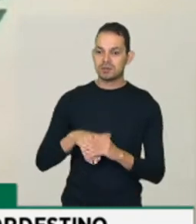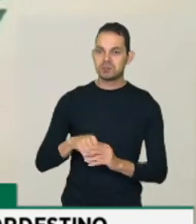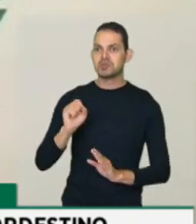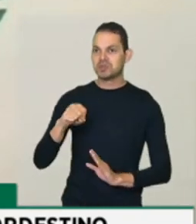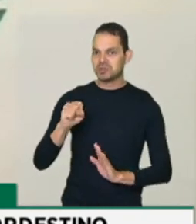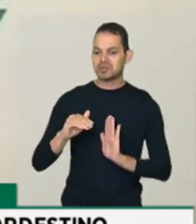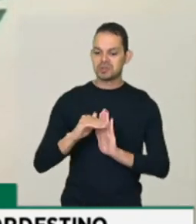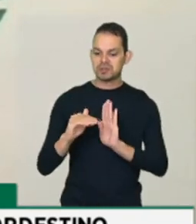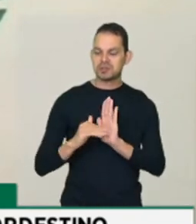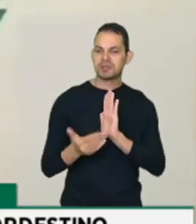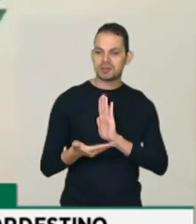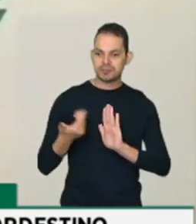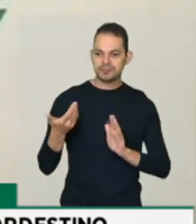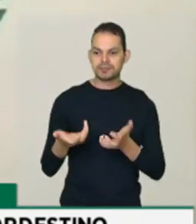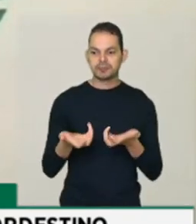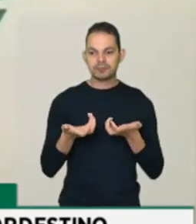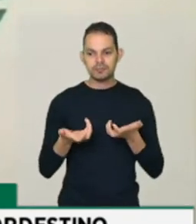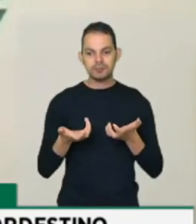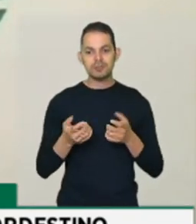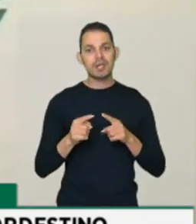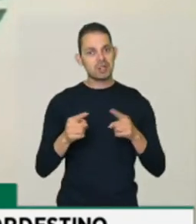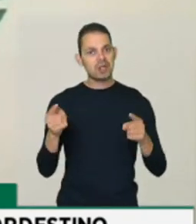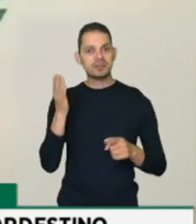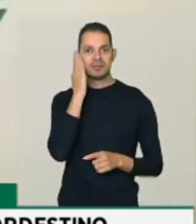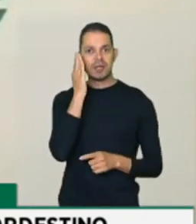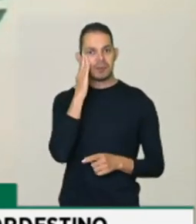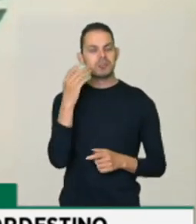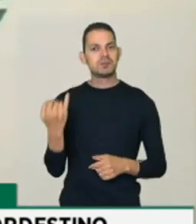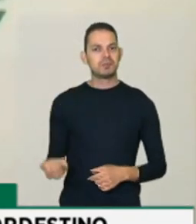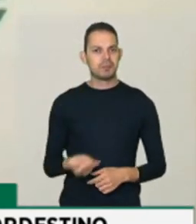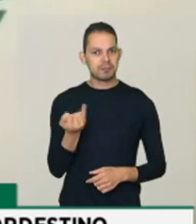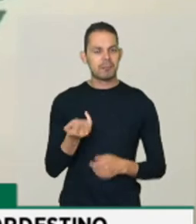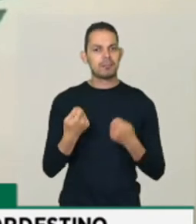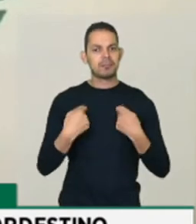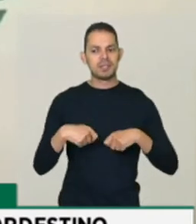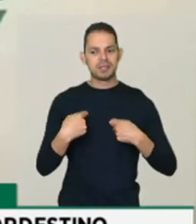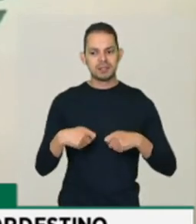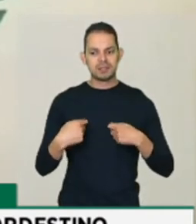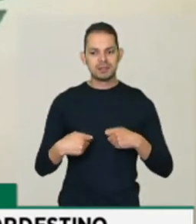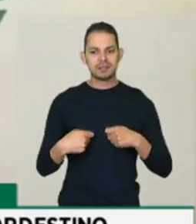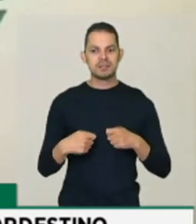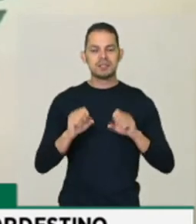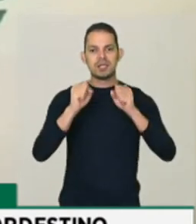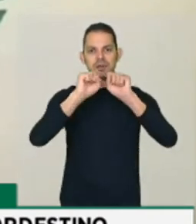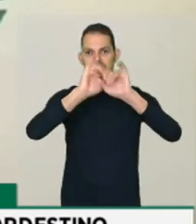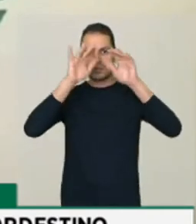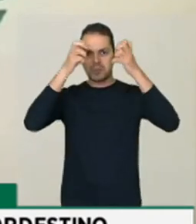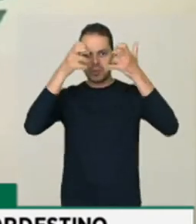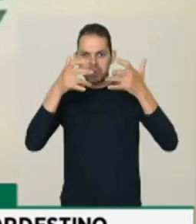REPUBLICANOS RECOMENDA SIM É RETRATA DE PAUTA SENHOR PRESIDENTE, EMBORA CONSIDERA NECESSÁRIO QUE ALGUM ESCLARECIMENTO VENHA A